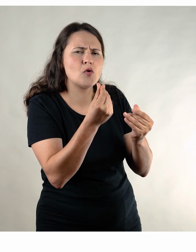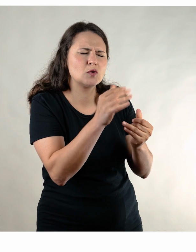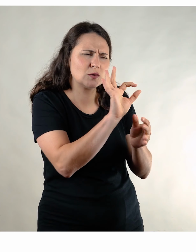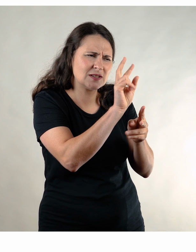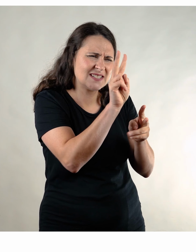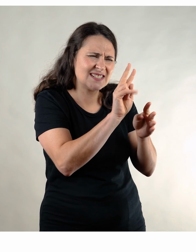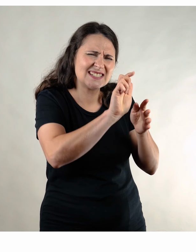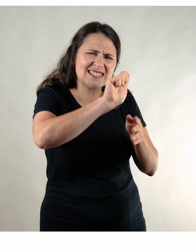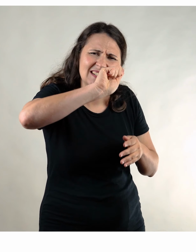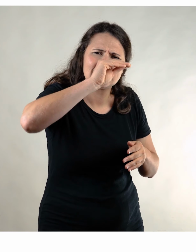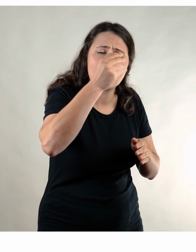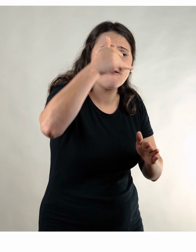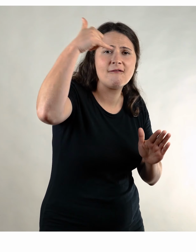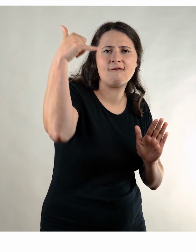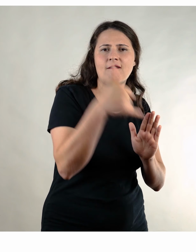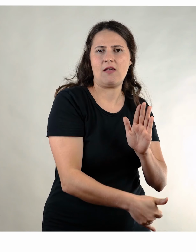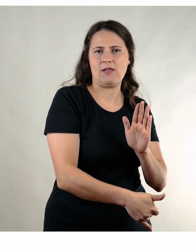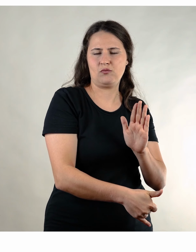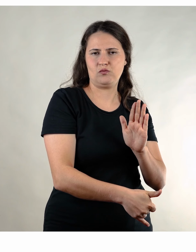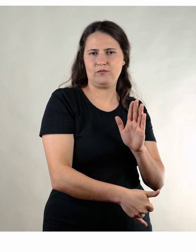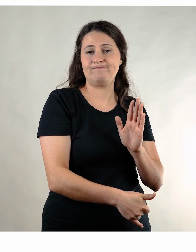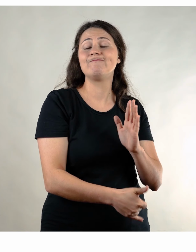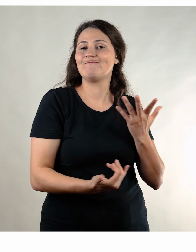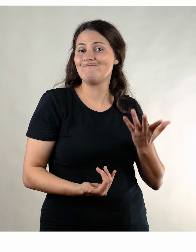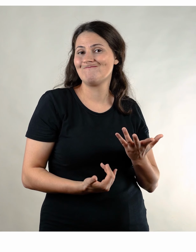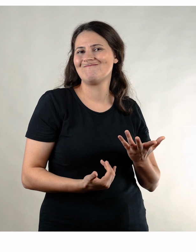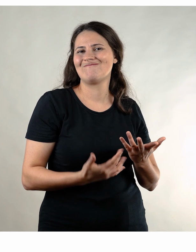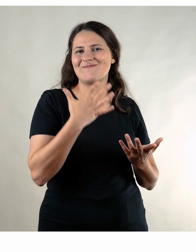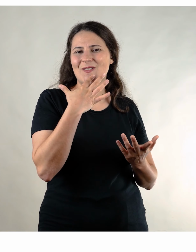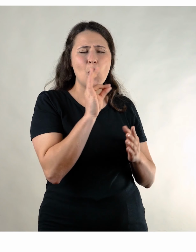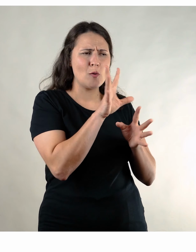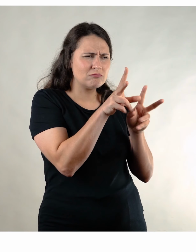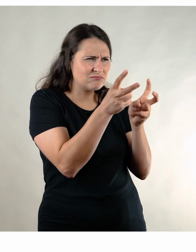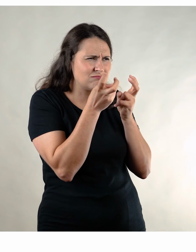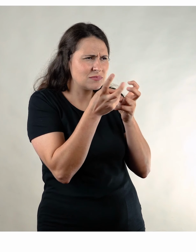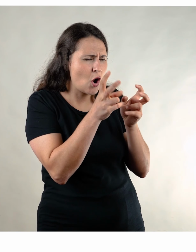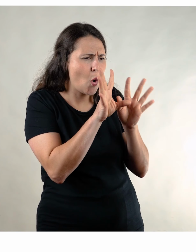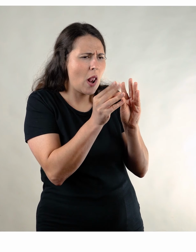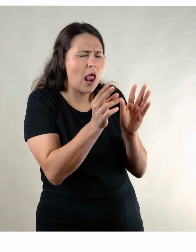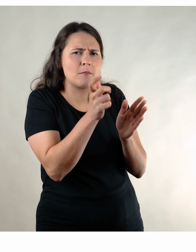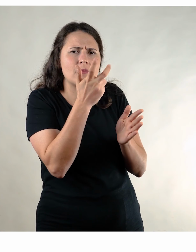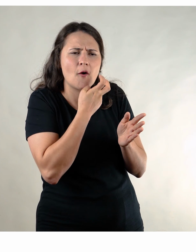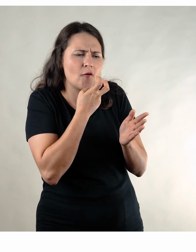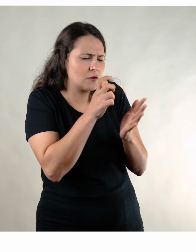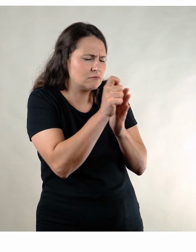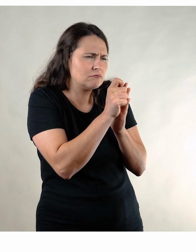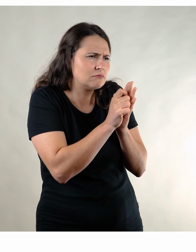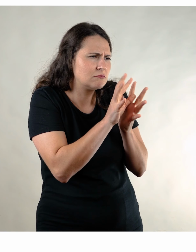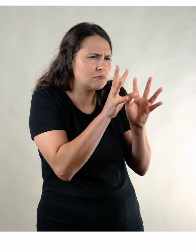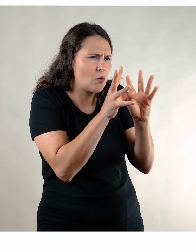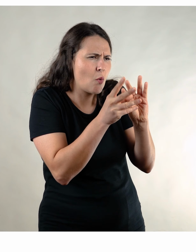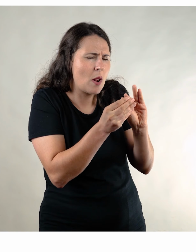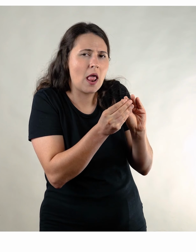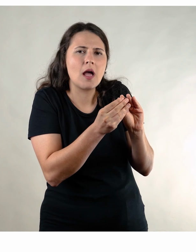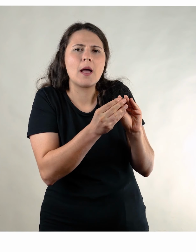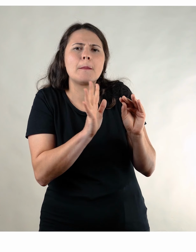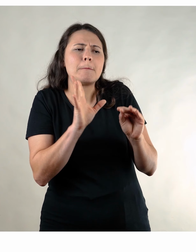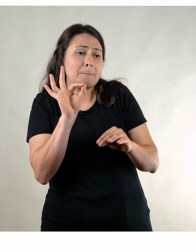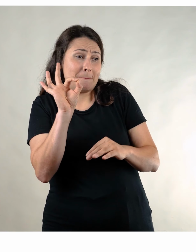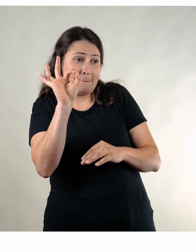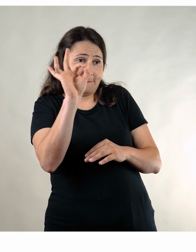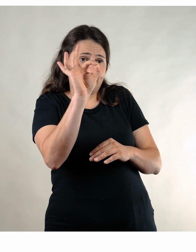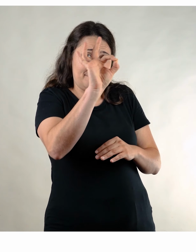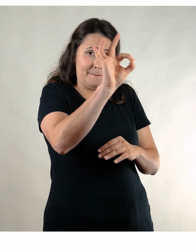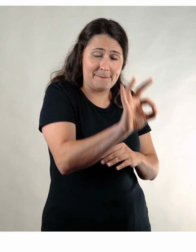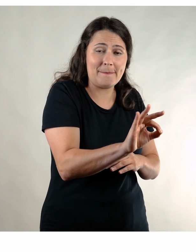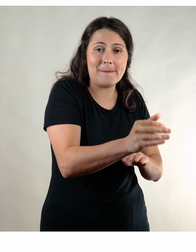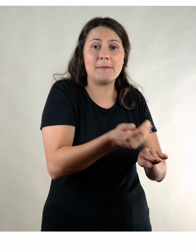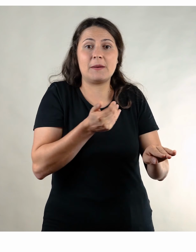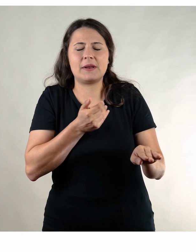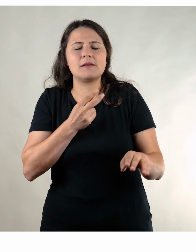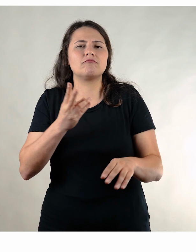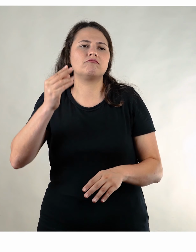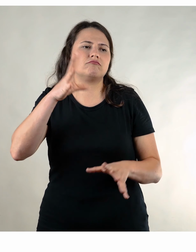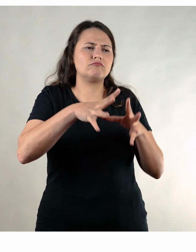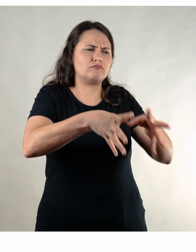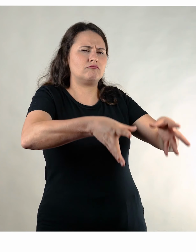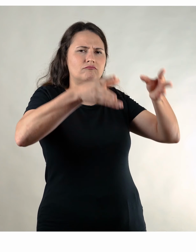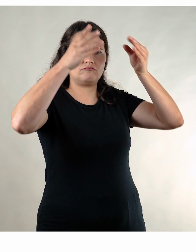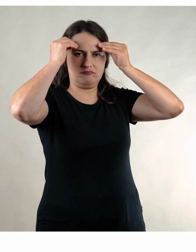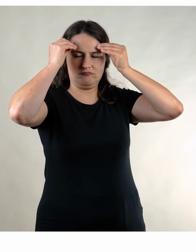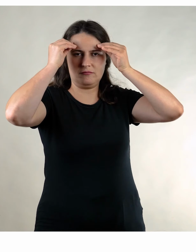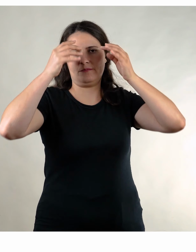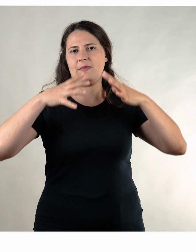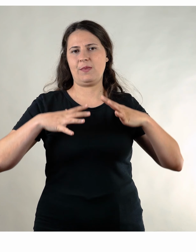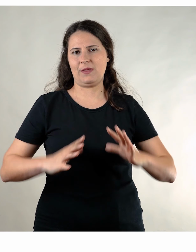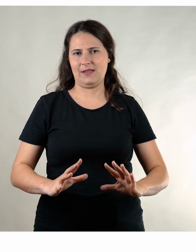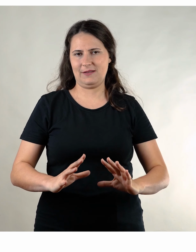Θέλουν να συγκεντρώσουν όσο το δυνατόν περισσότερες πληροφορίες πριν από την άφιξη στον προορισμό.